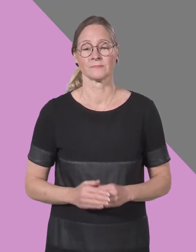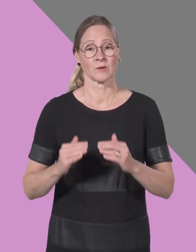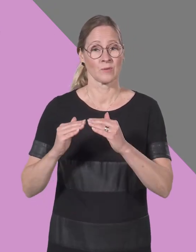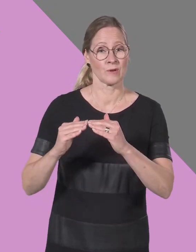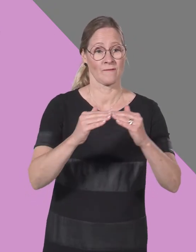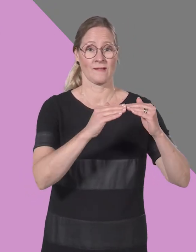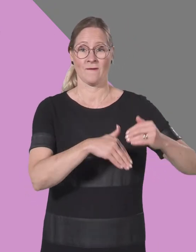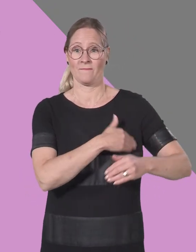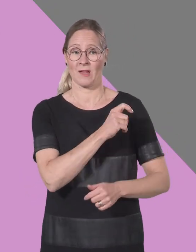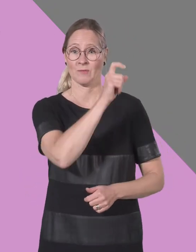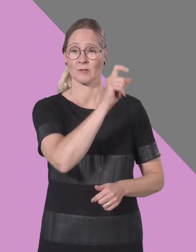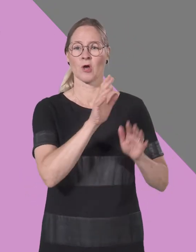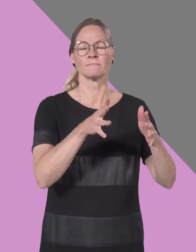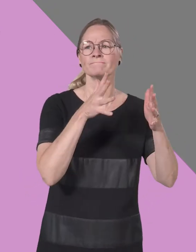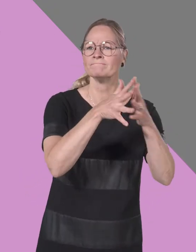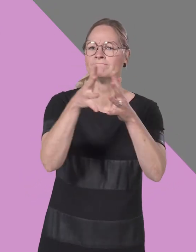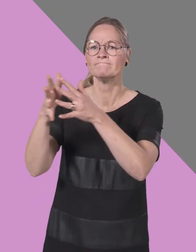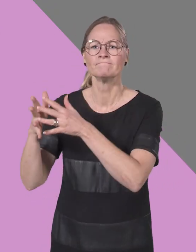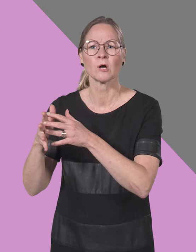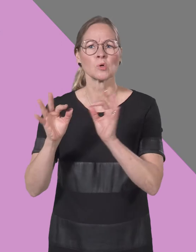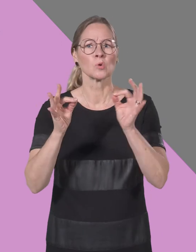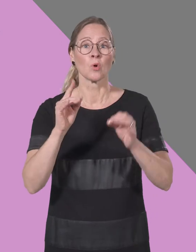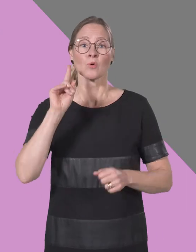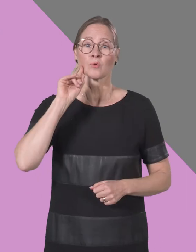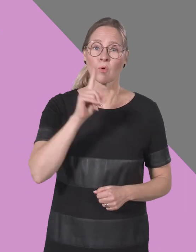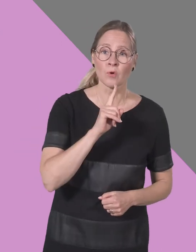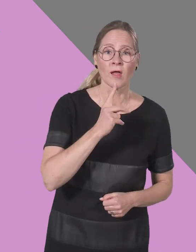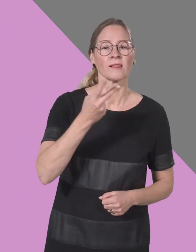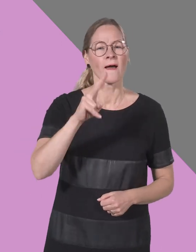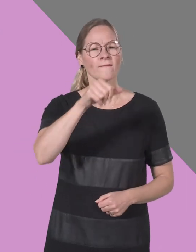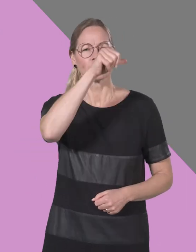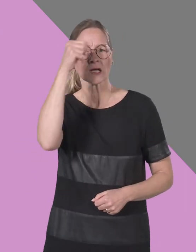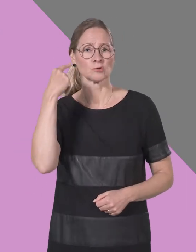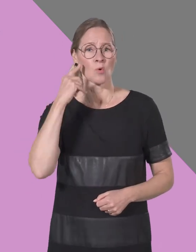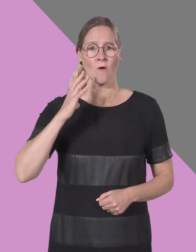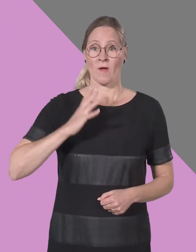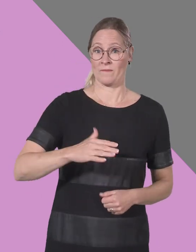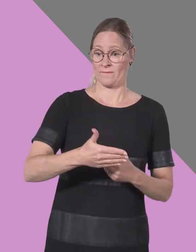Yhdenvertaisuusvaltuutettu on selvittänyt, miten kuurojen tai vaikeasti kuulovammaisten -